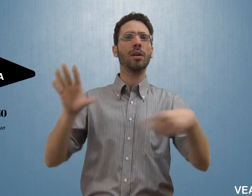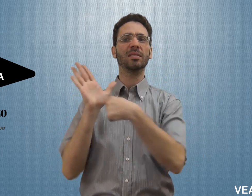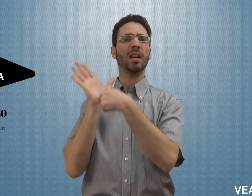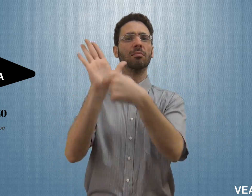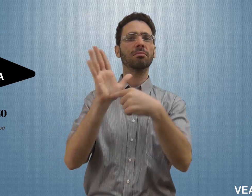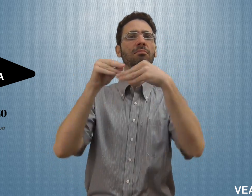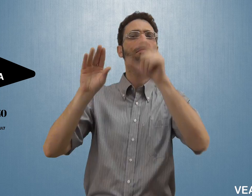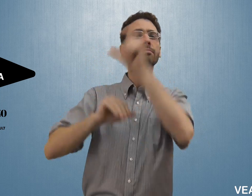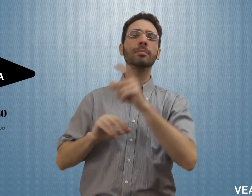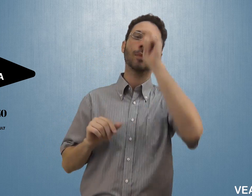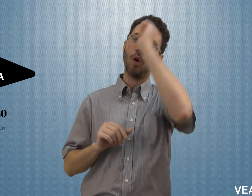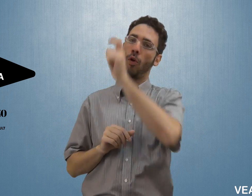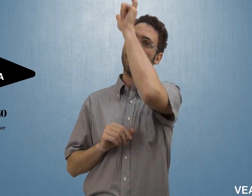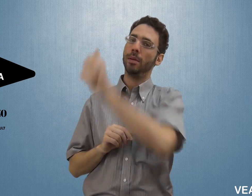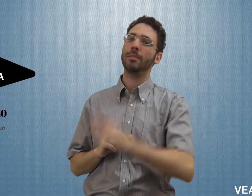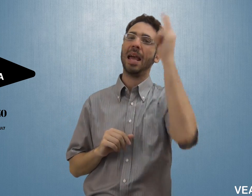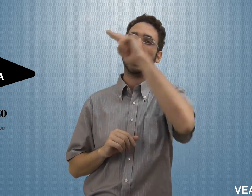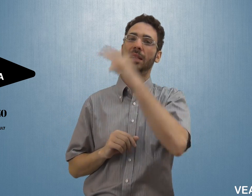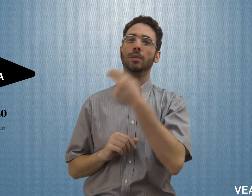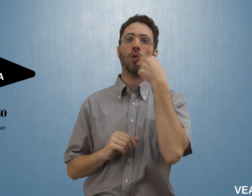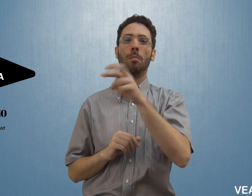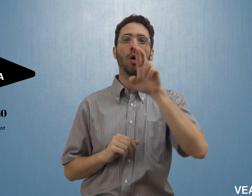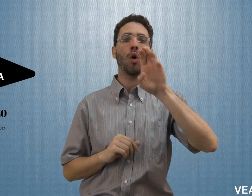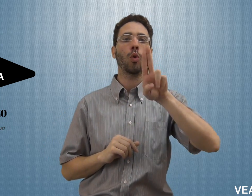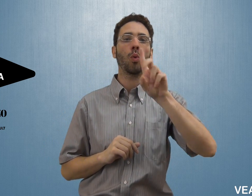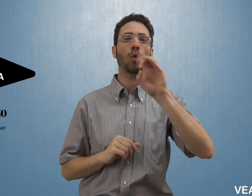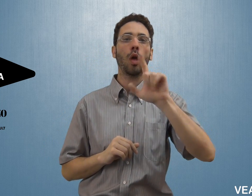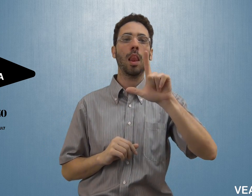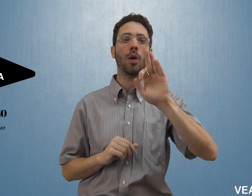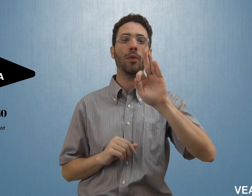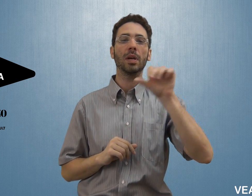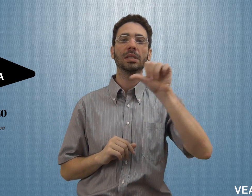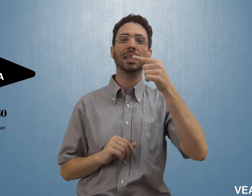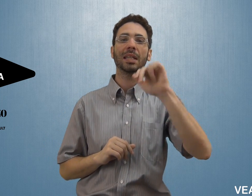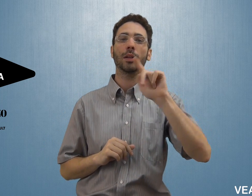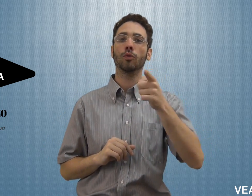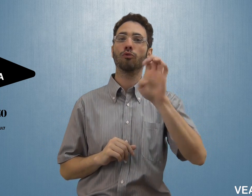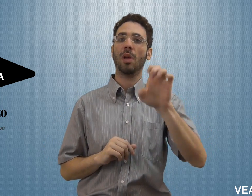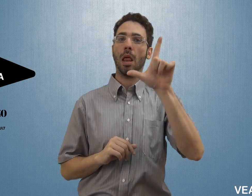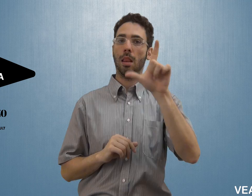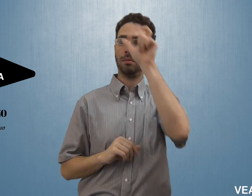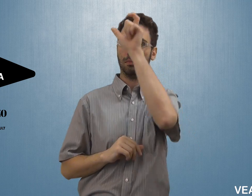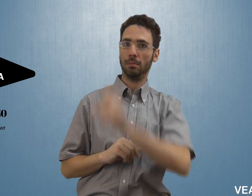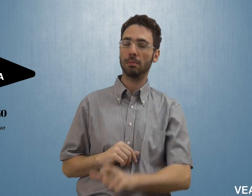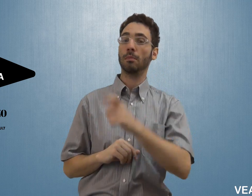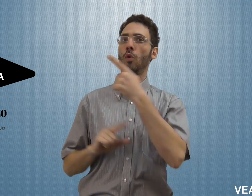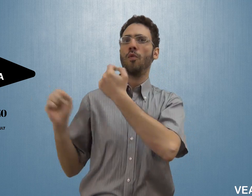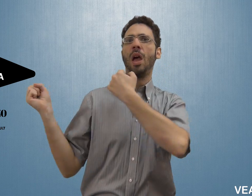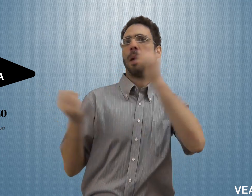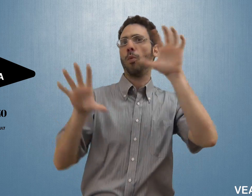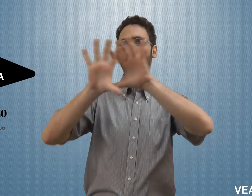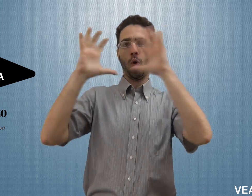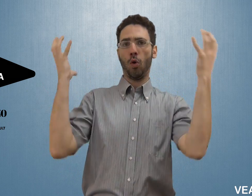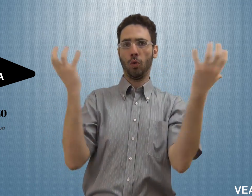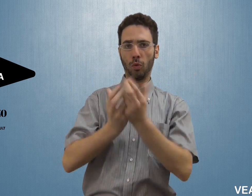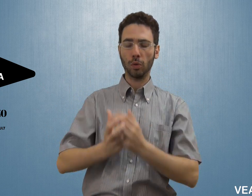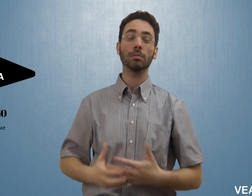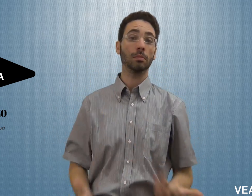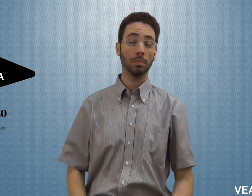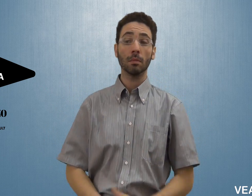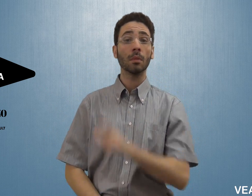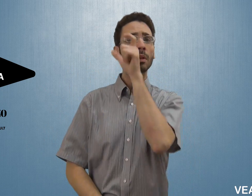dedica una grande mostra all’artista Rudolf Stingel,